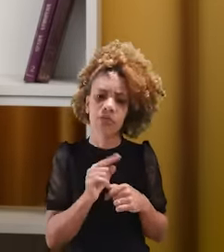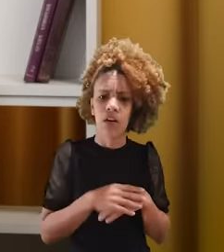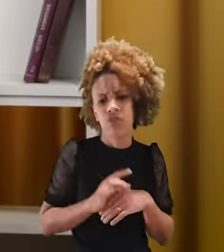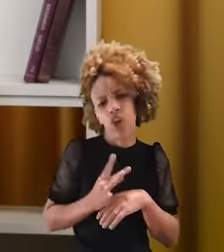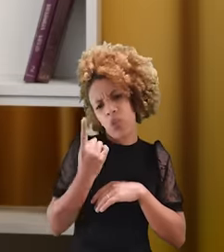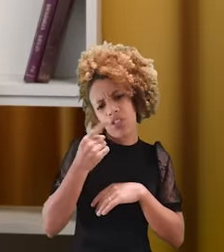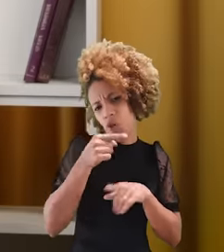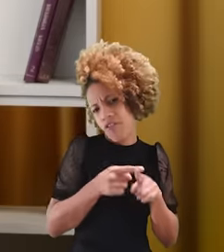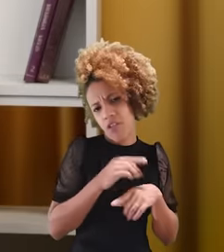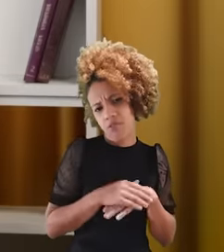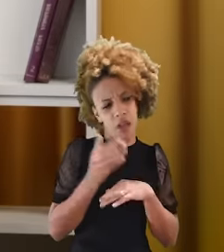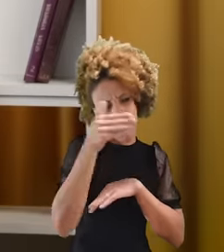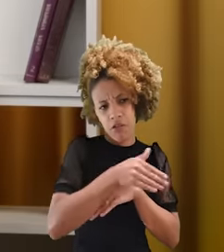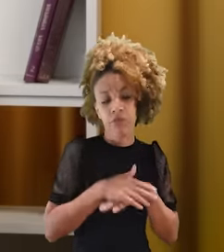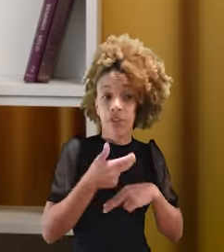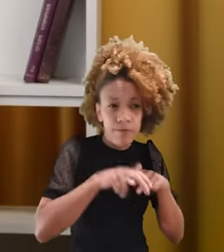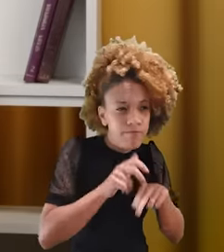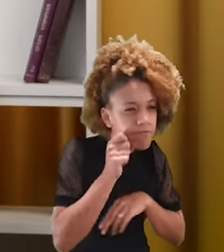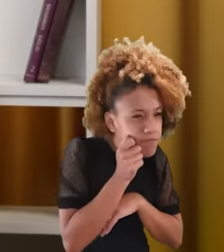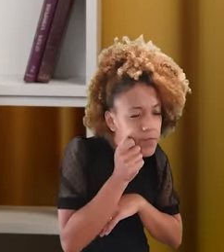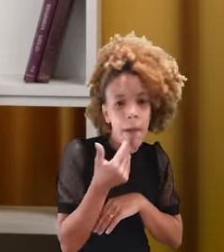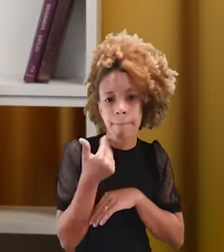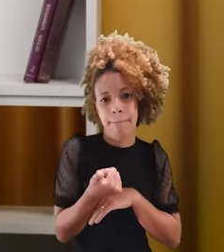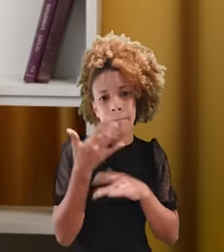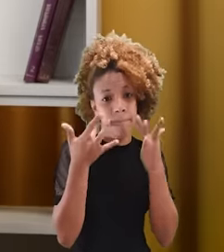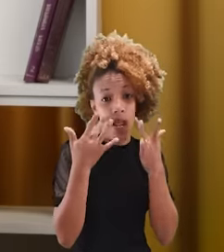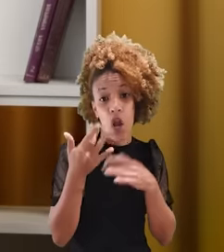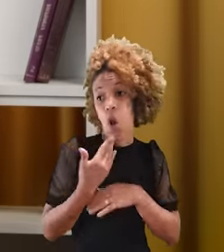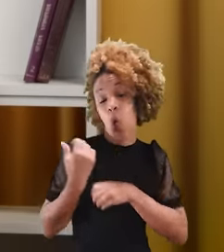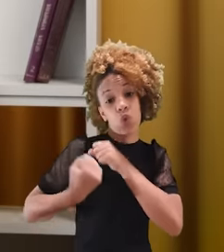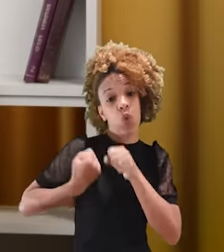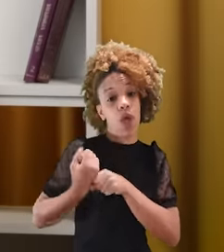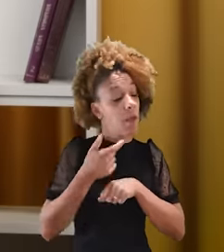tua cidade Vai paga senta pega melhor peça que tem do ano para assistir para você começar a